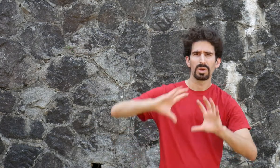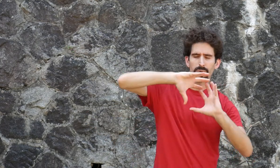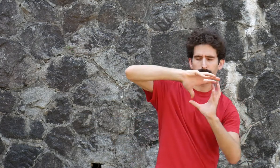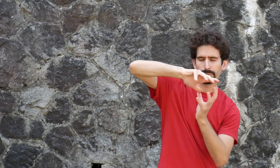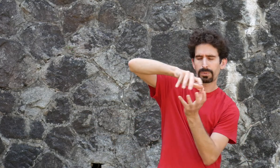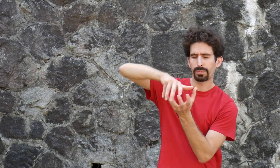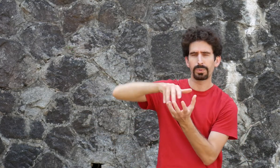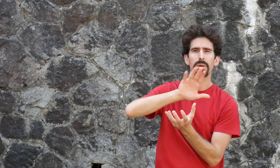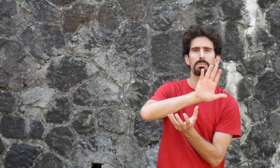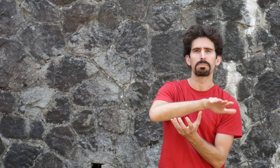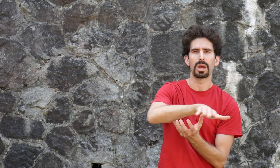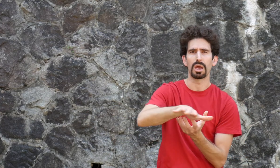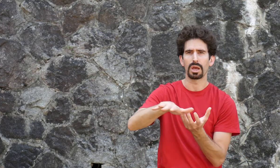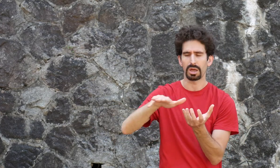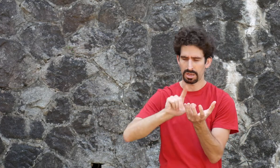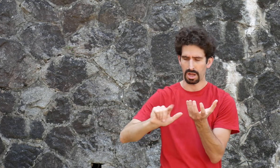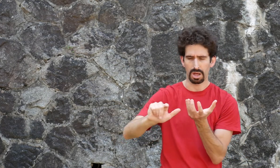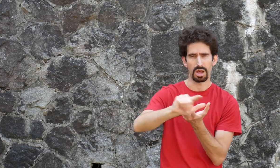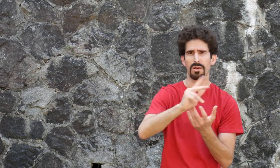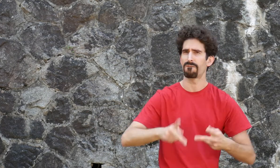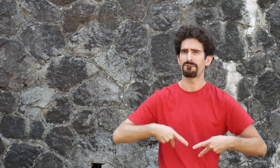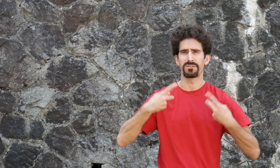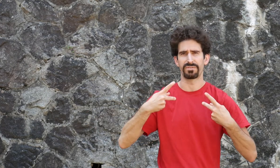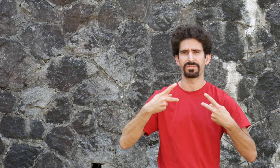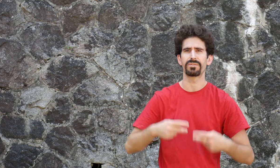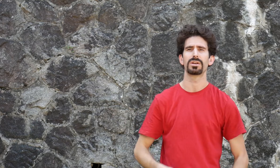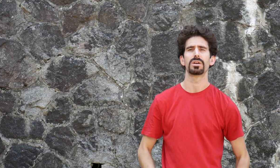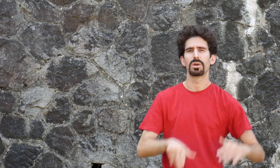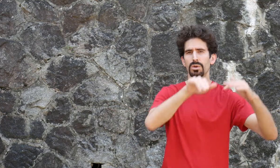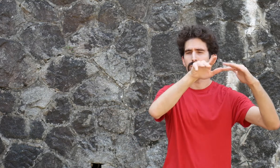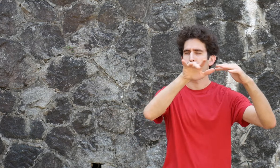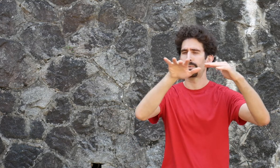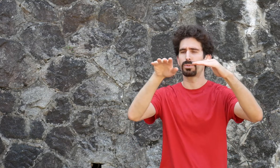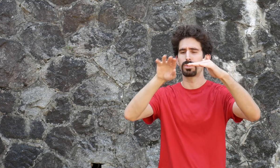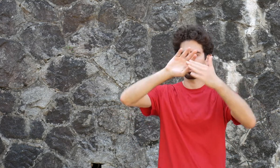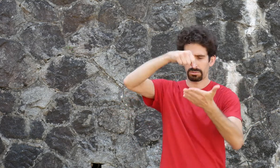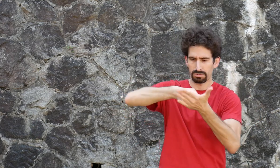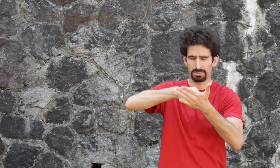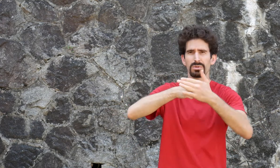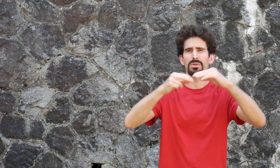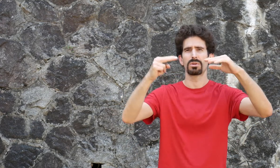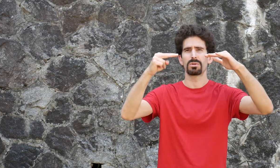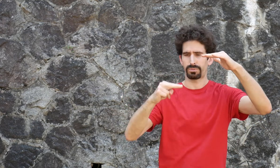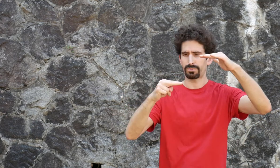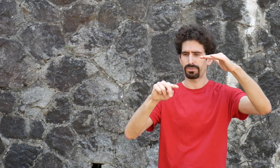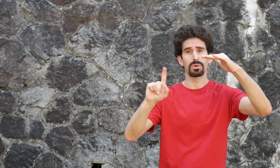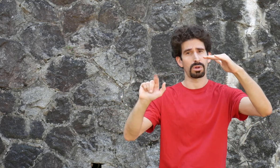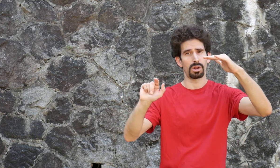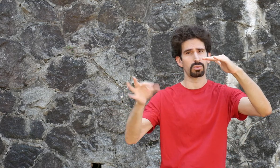Les concombres de mer vivent dans tous les océans de la Terre. Que ce soit à faible profondeur,